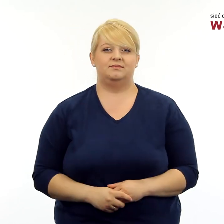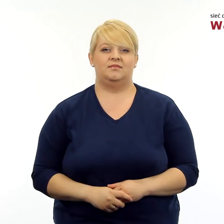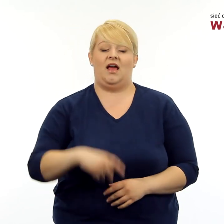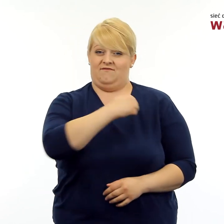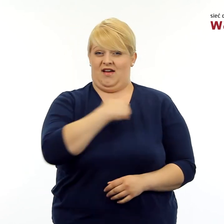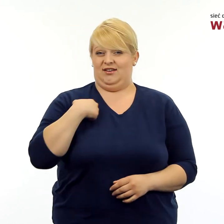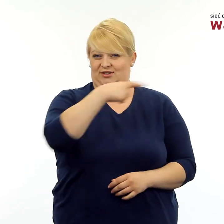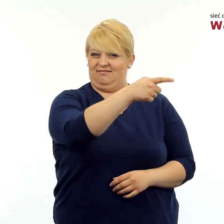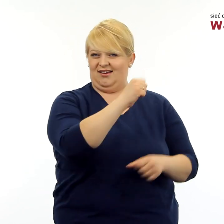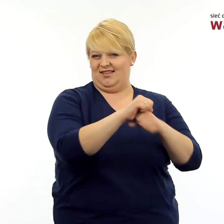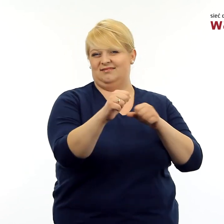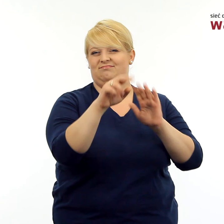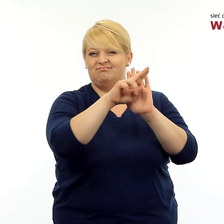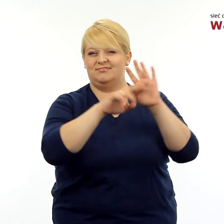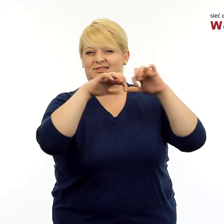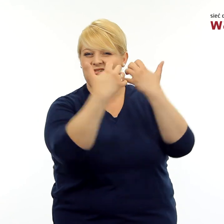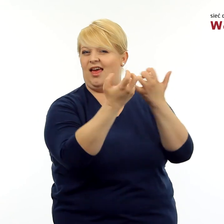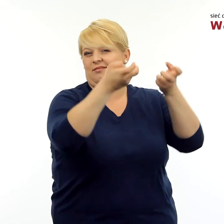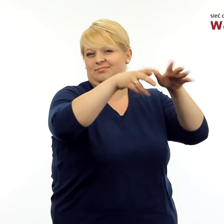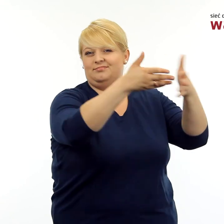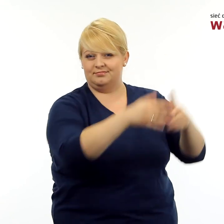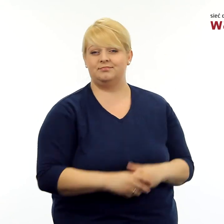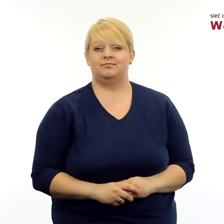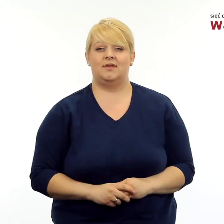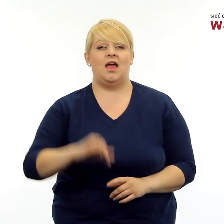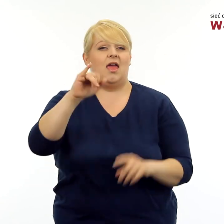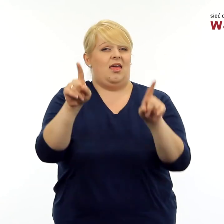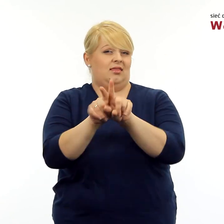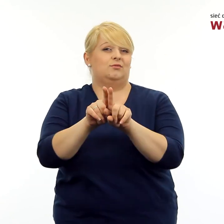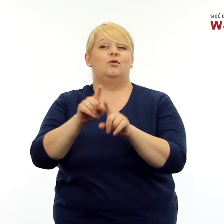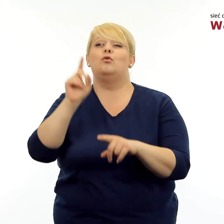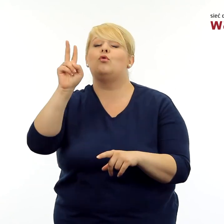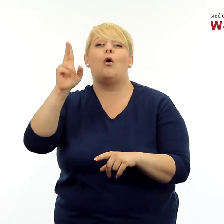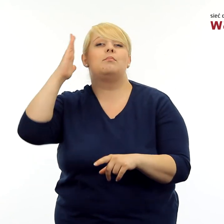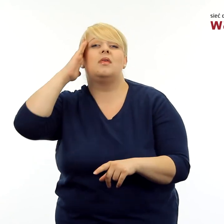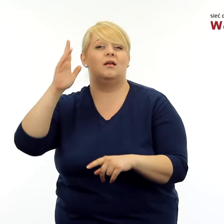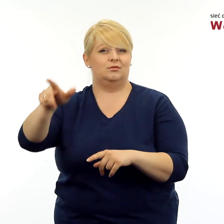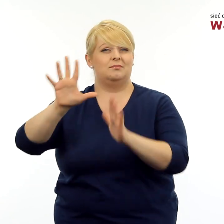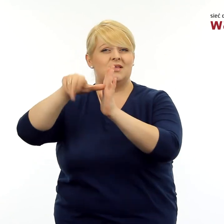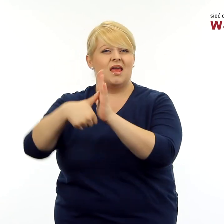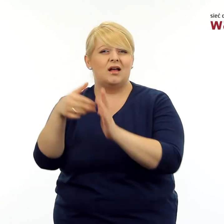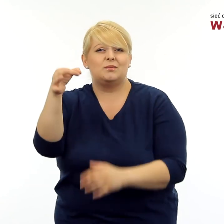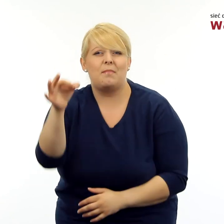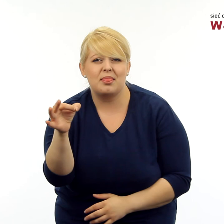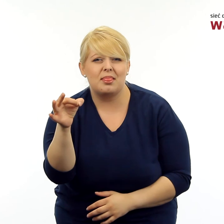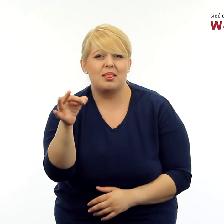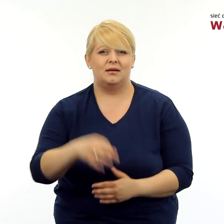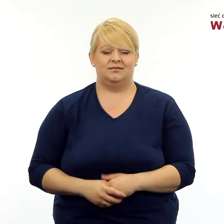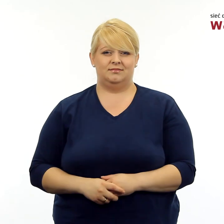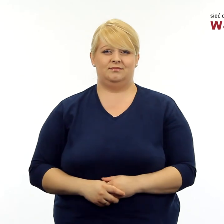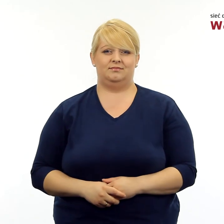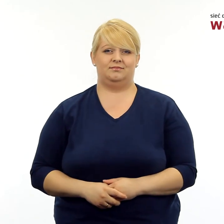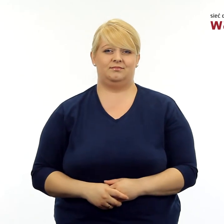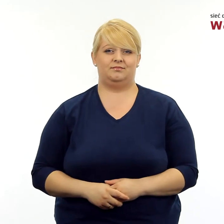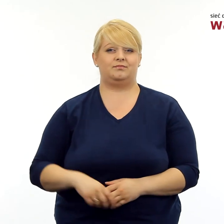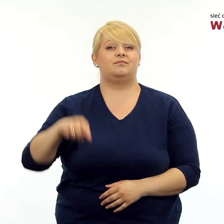w której tworzone są przepisy, jak i niewielkich ośrodków,